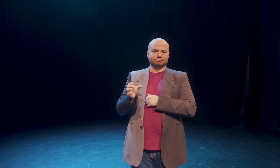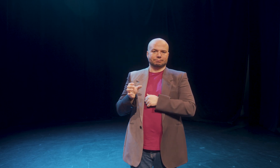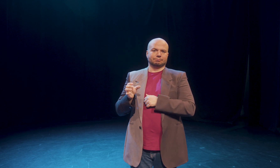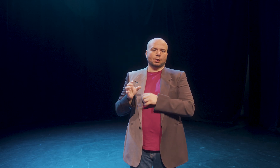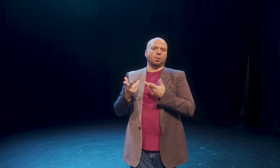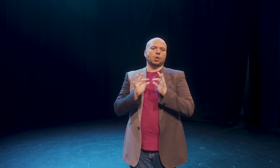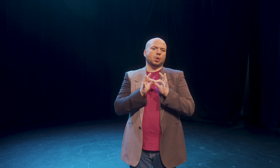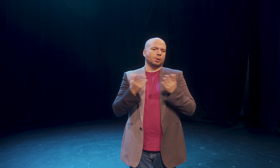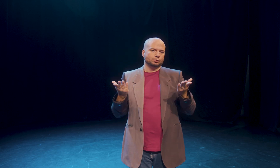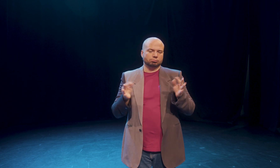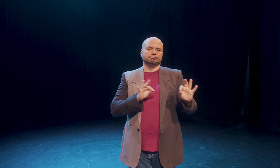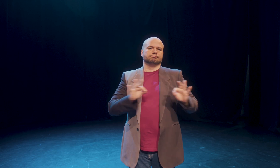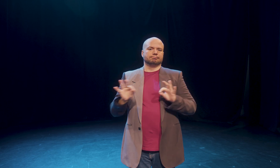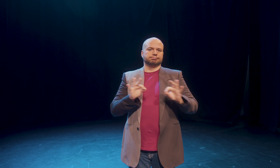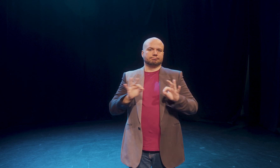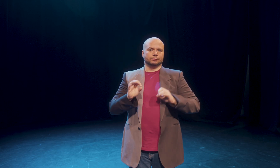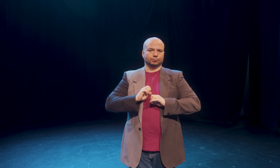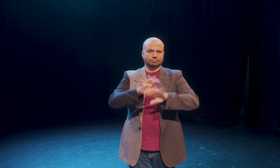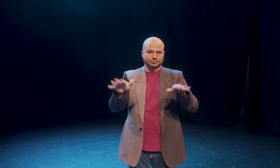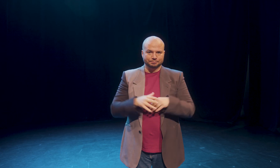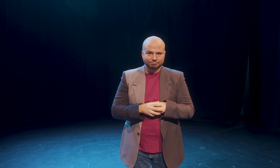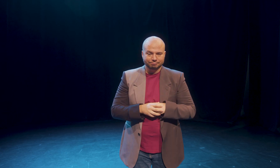Das funktioniert über eine Kommunikationsassistenz oder Dolmetscher:innen.